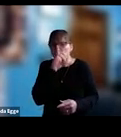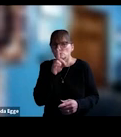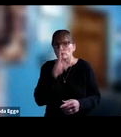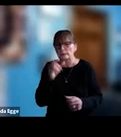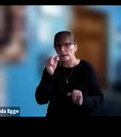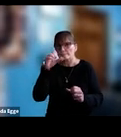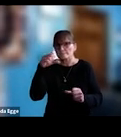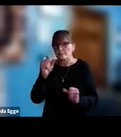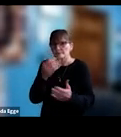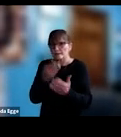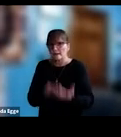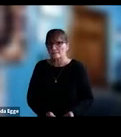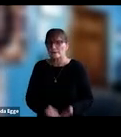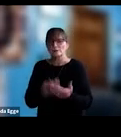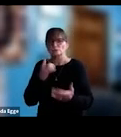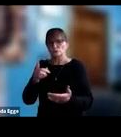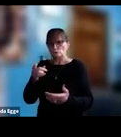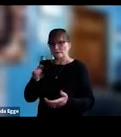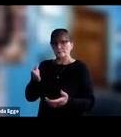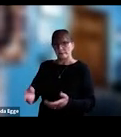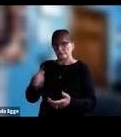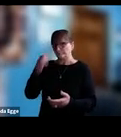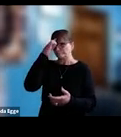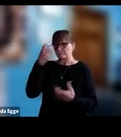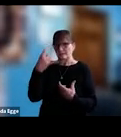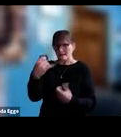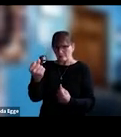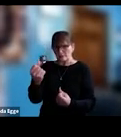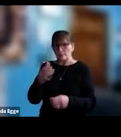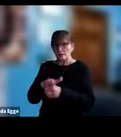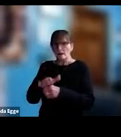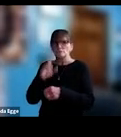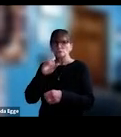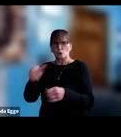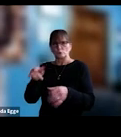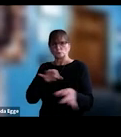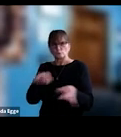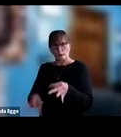la capacidad para afrontar un juicio es una prueba asombrosa si no disponen de nada más respecto a que el cliente estaba sobrio